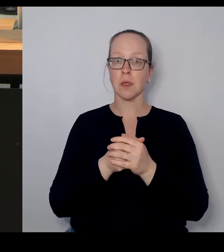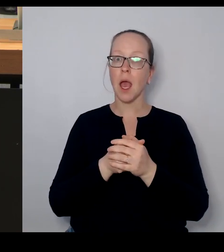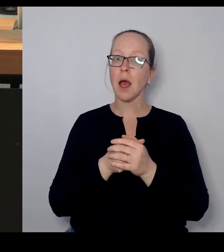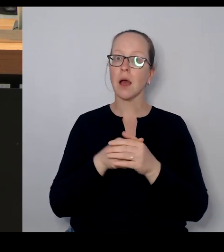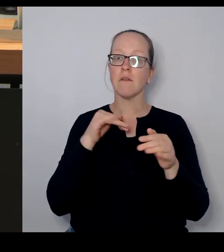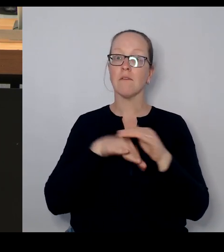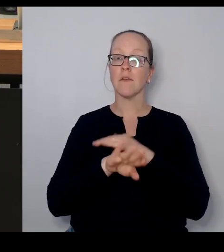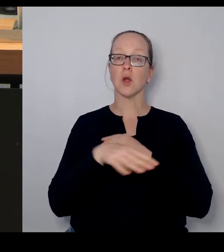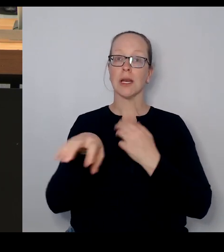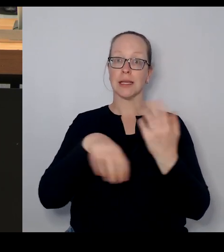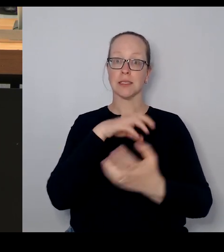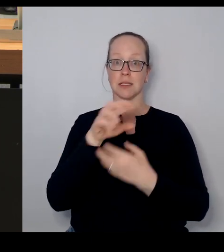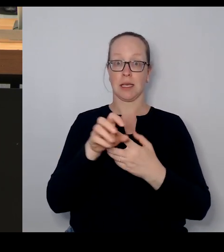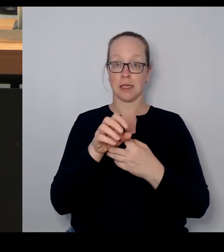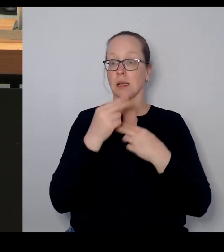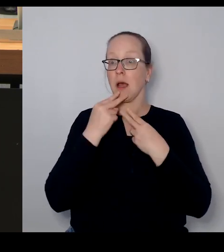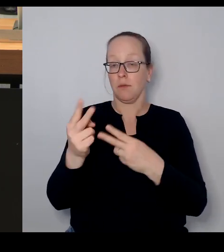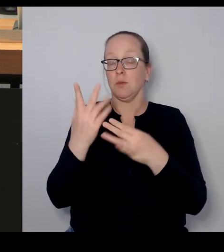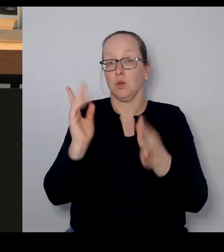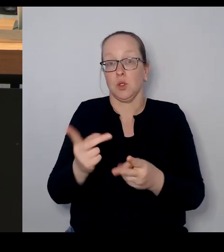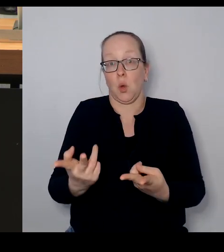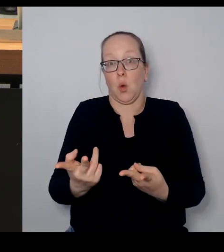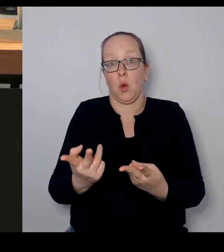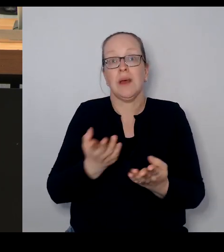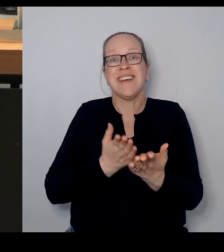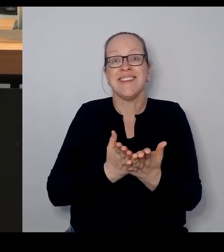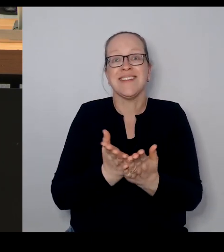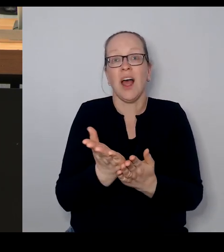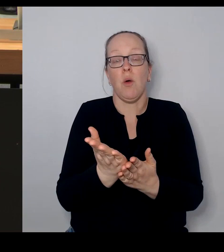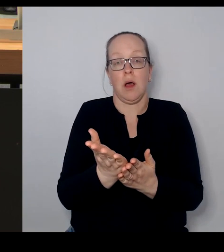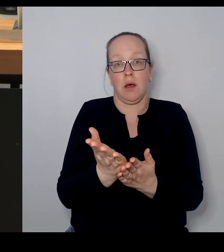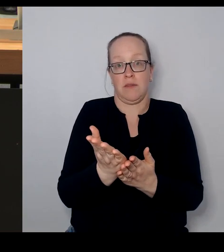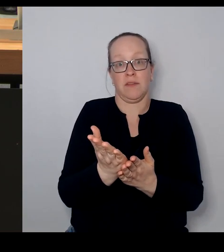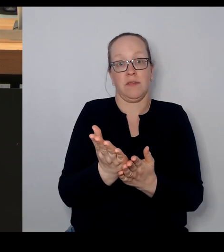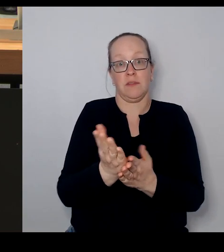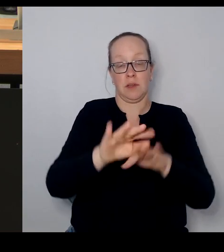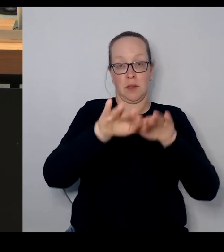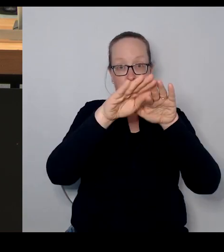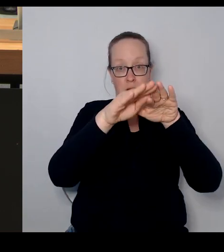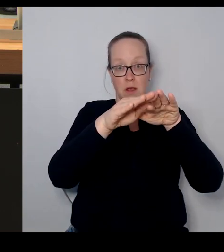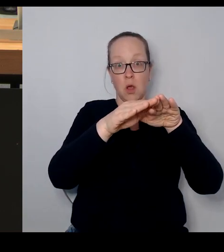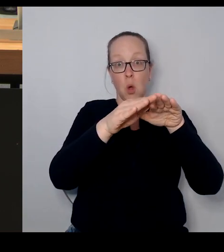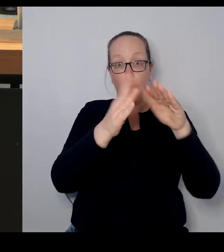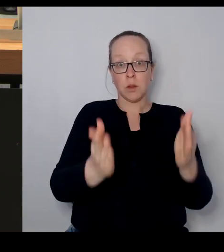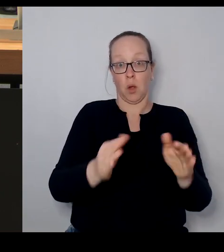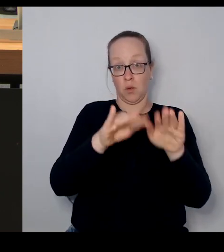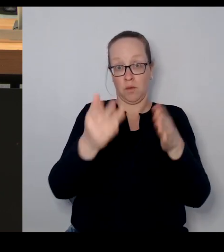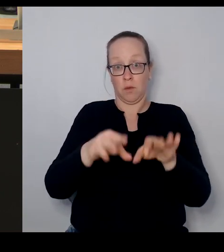große Weisheit zu sagen, Wir werden auch in den nächsten 102030 Jahren wahrscheinlich nicht Zeiten haben, wo